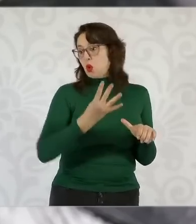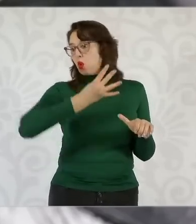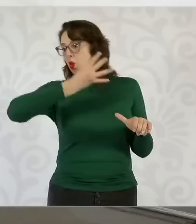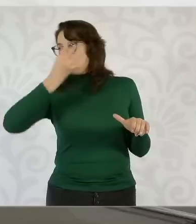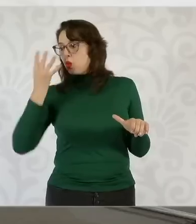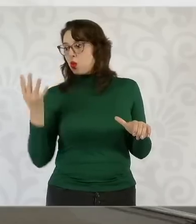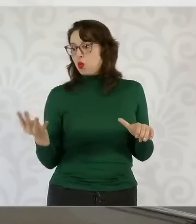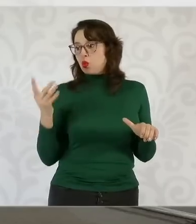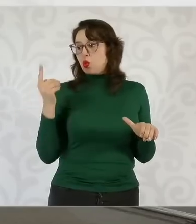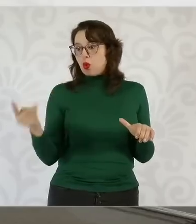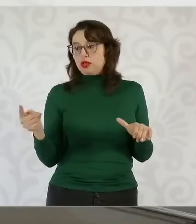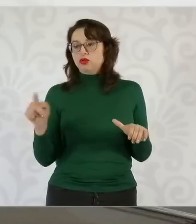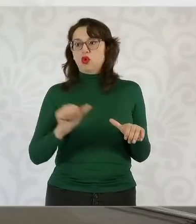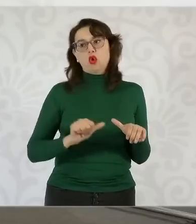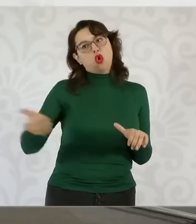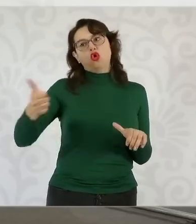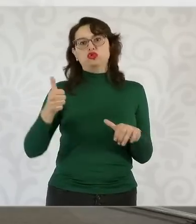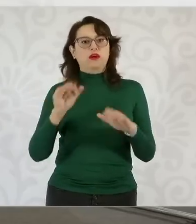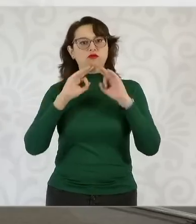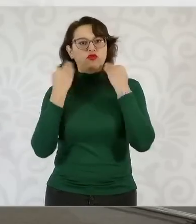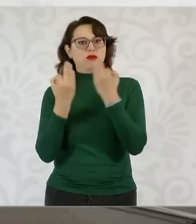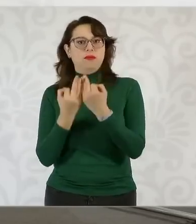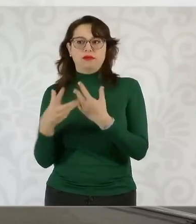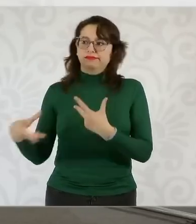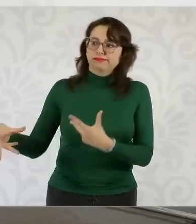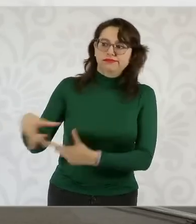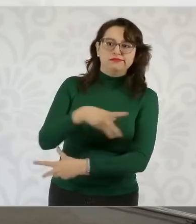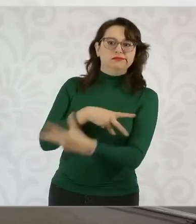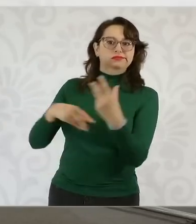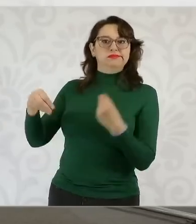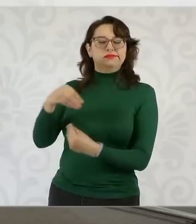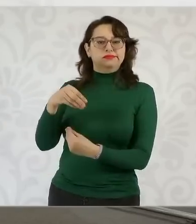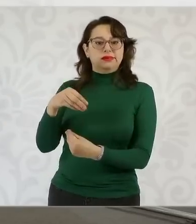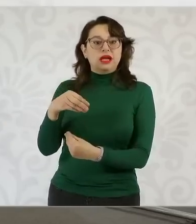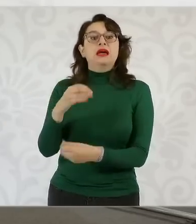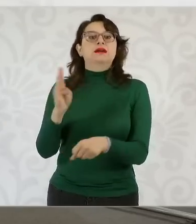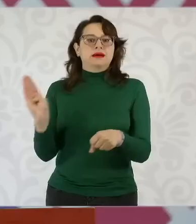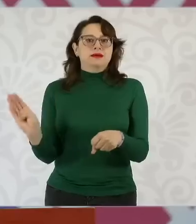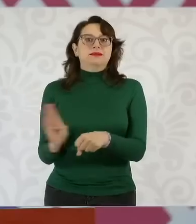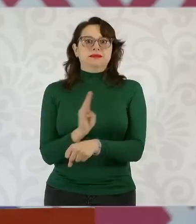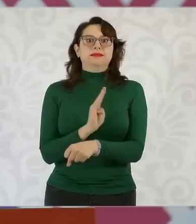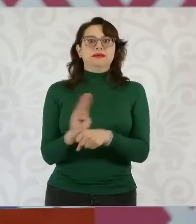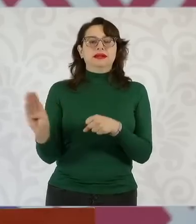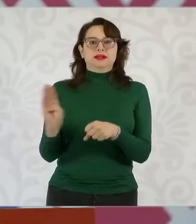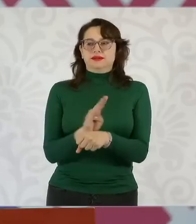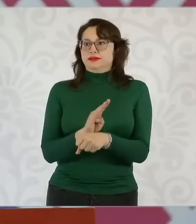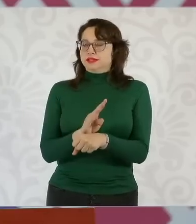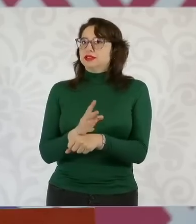en la economía mexicana esto es de Gran beneficio para mejorar la calidad de vida de miles de